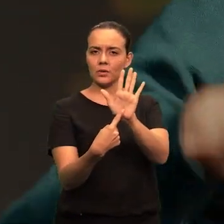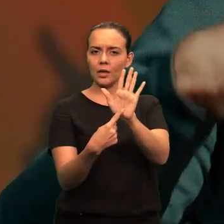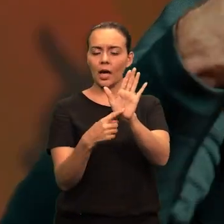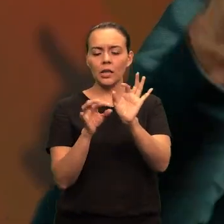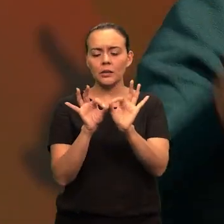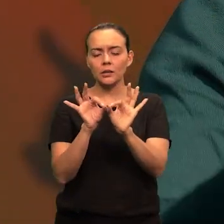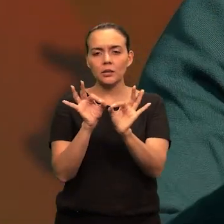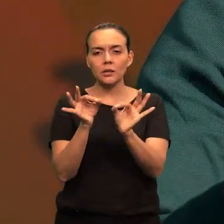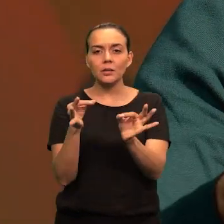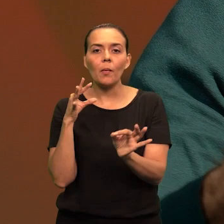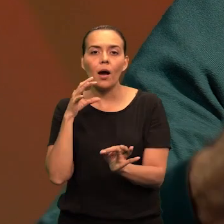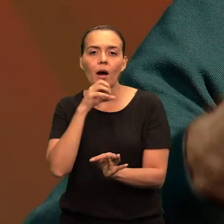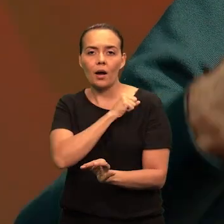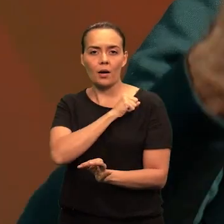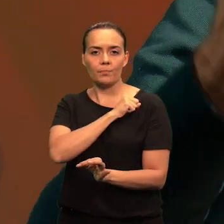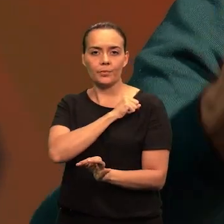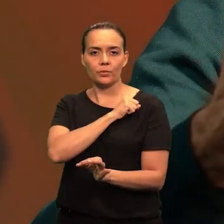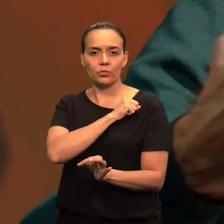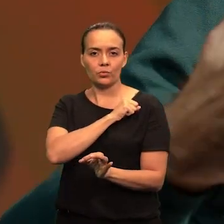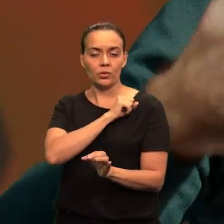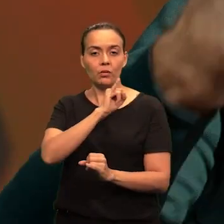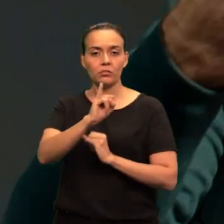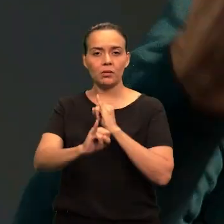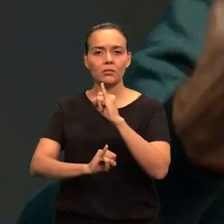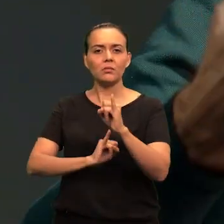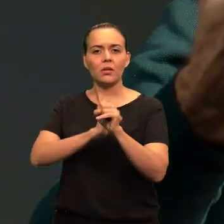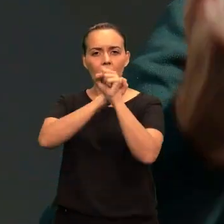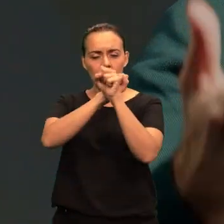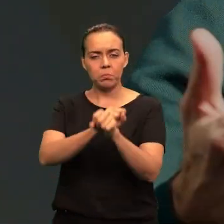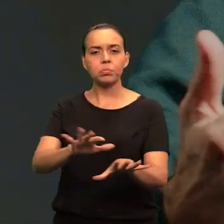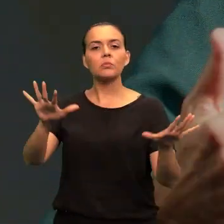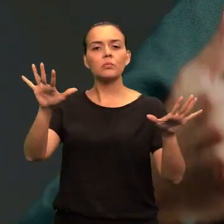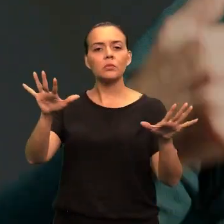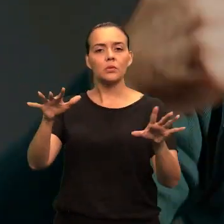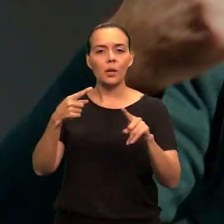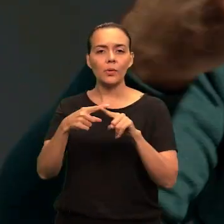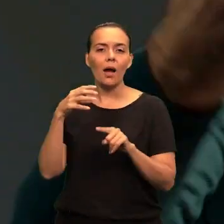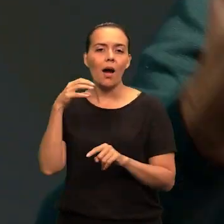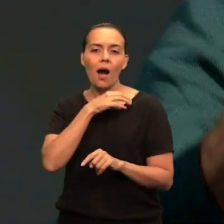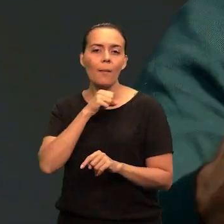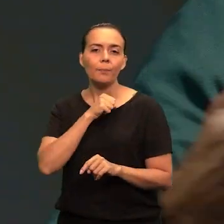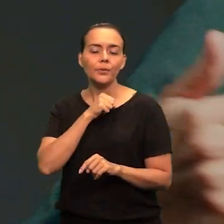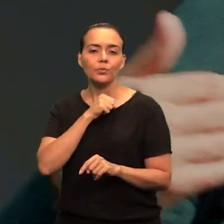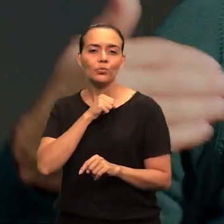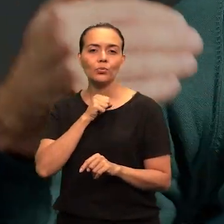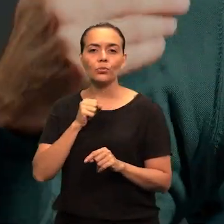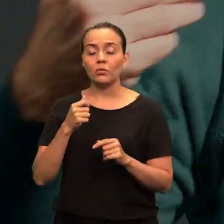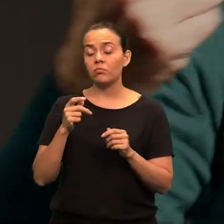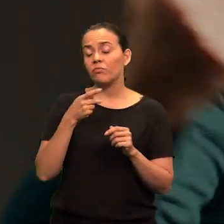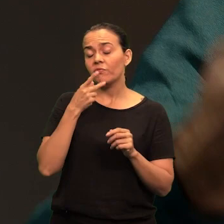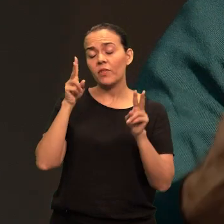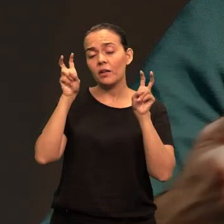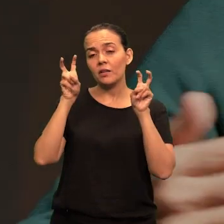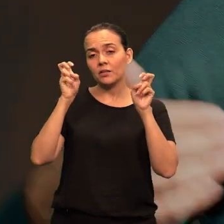noções básicas que estão aí, permeando as nossas decisões, por conta de trazer reflexões sobre a ética,